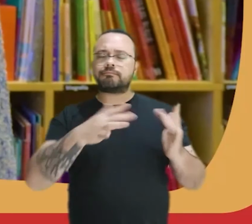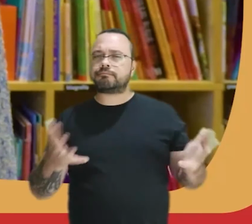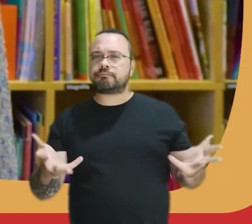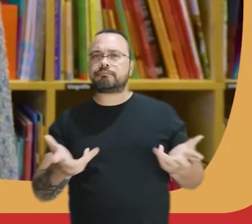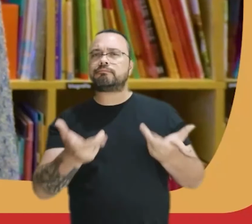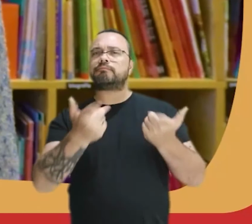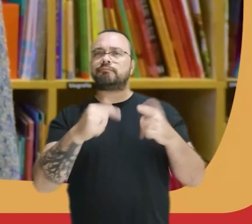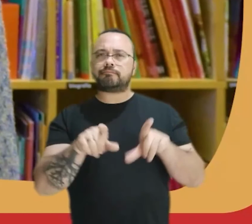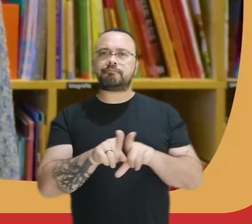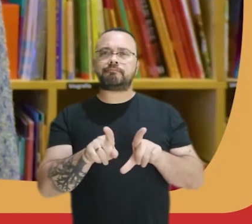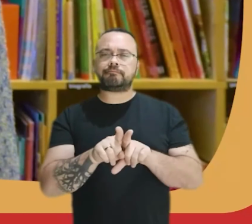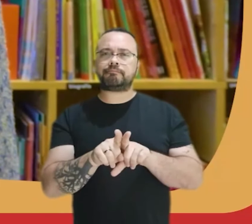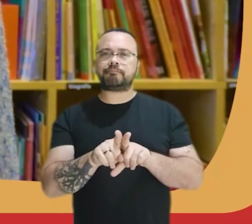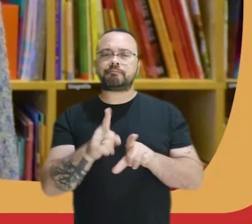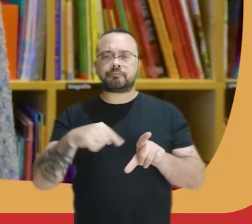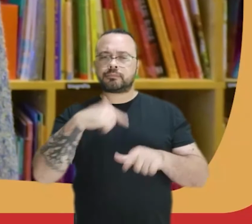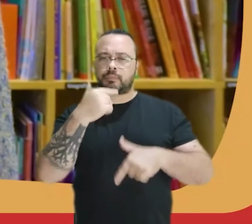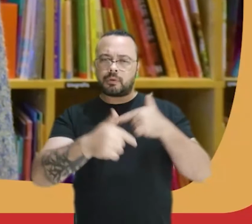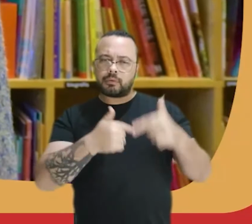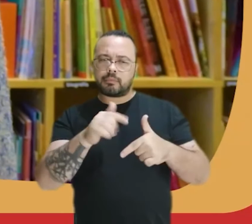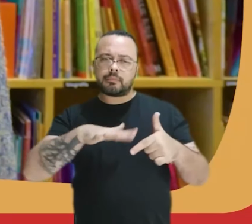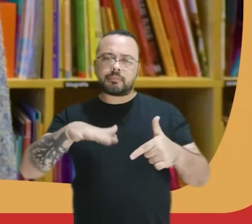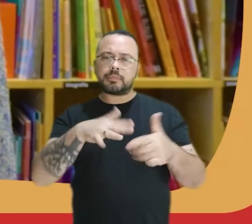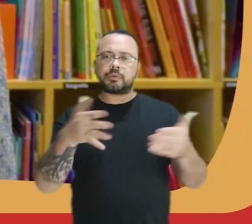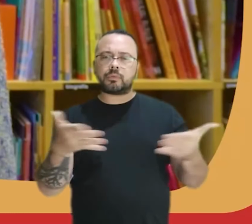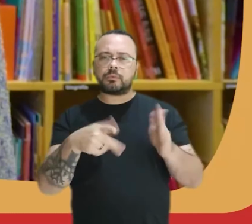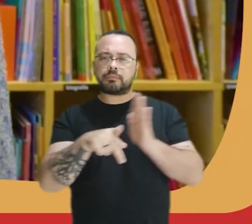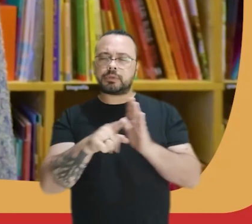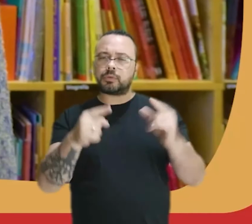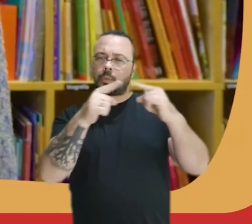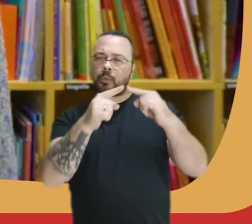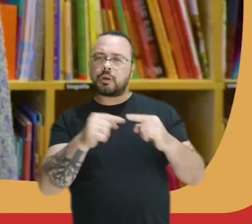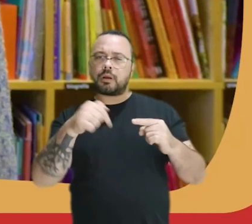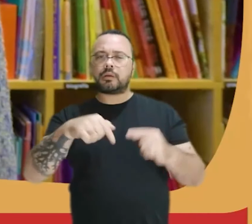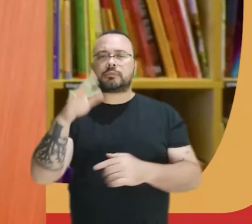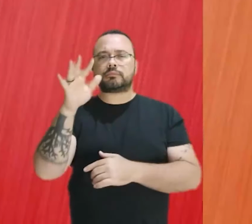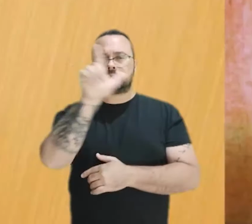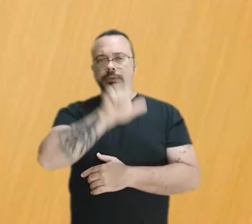que estão trabalhando no mercado literário aqui no Brasil.